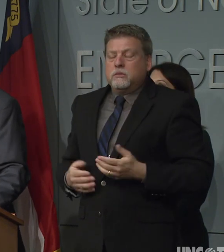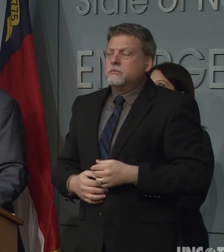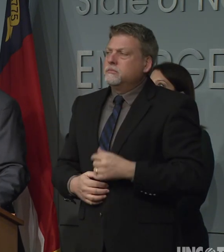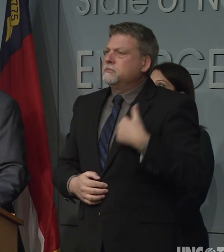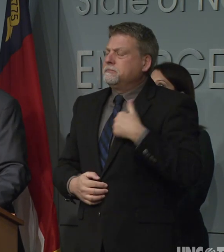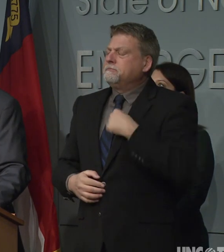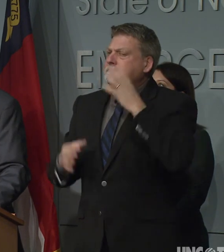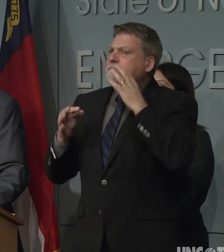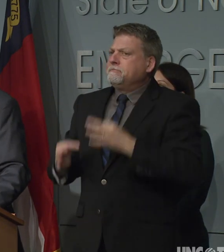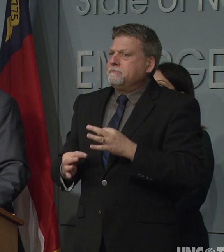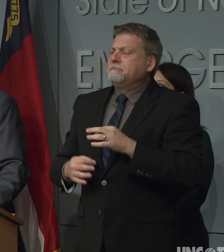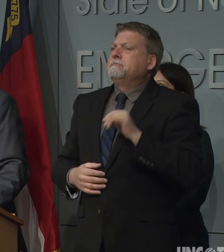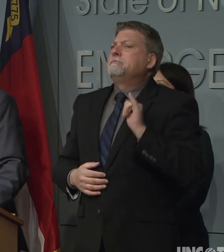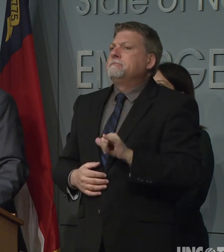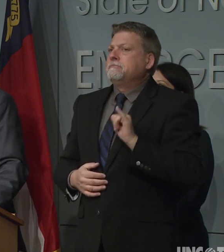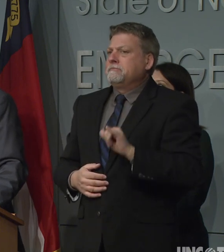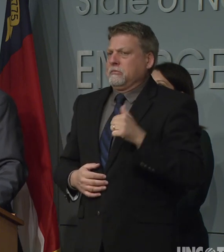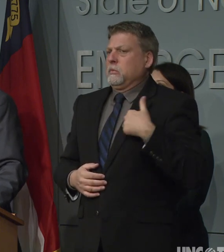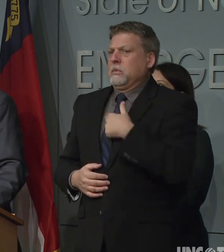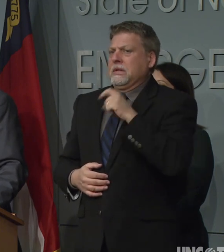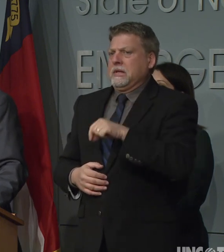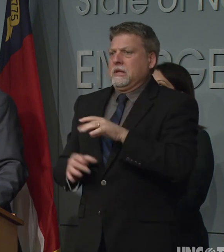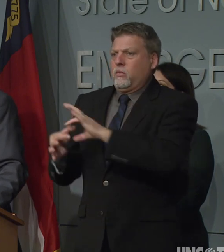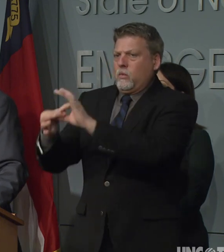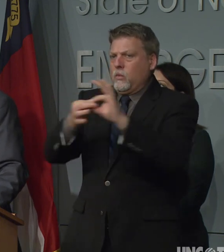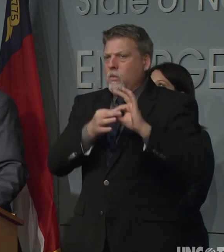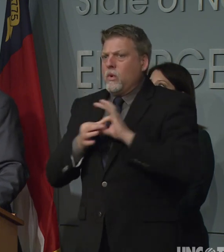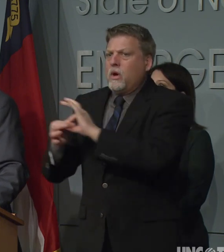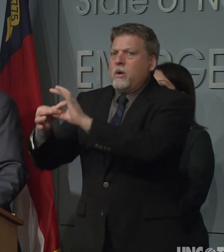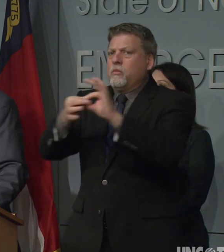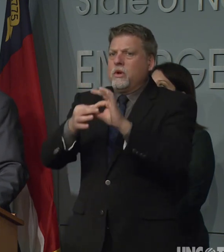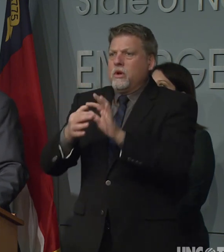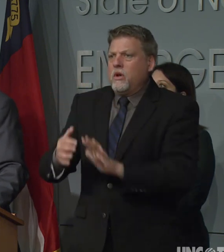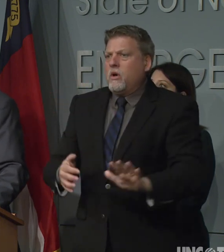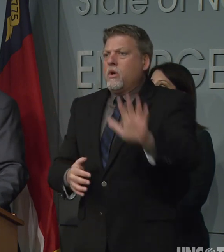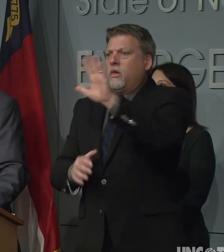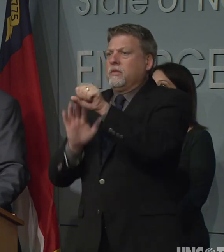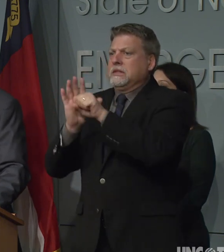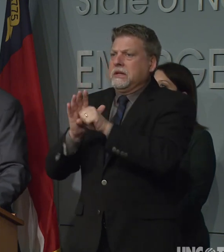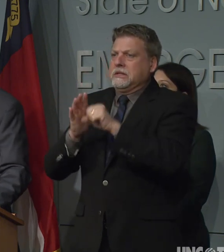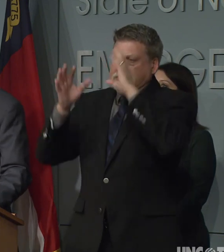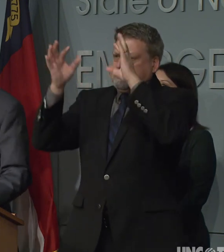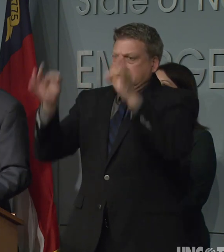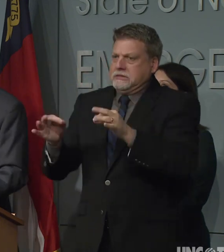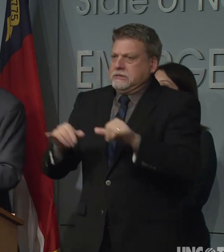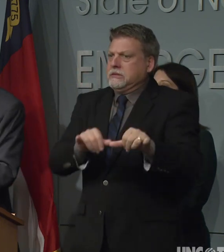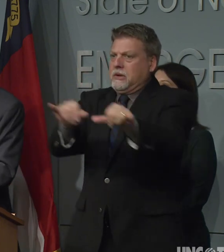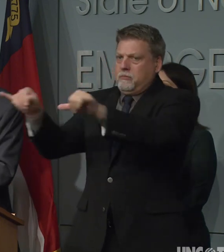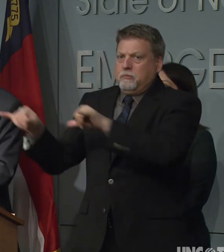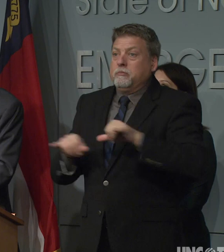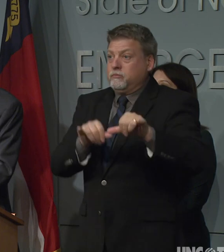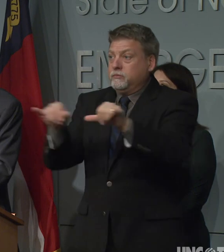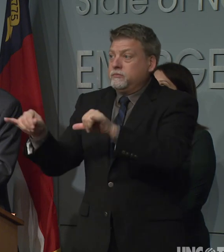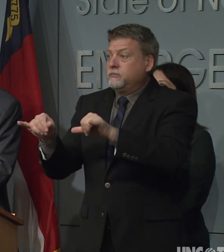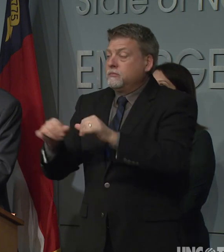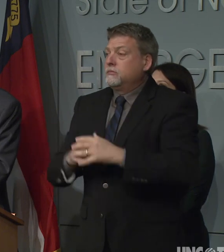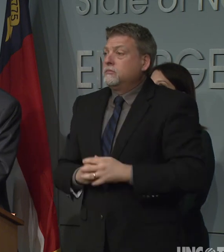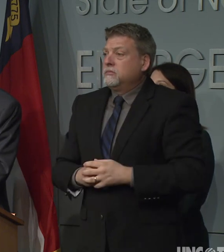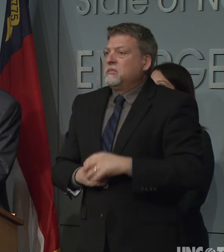Nosotros necesitamos una respuesta N-IV respuesta a nivel estatal y una acción a nivel estatal, yo estoy aquí